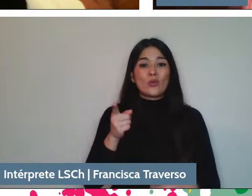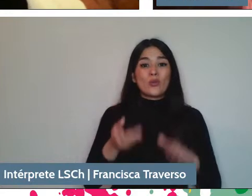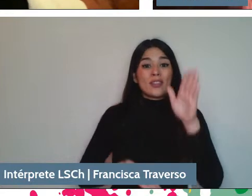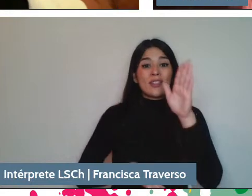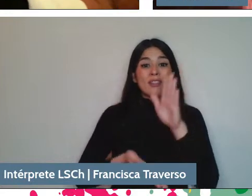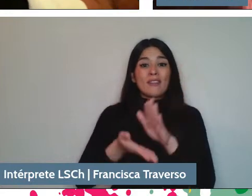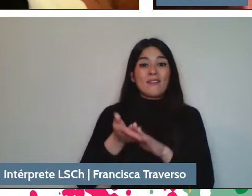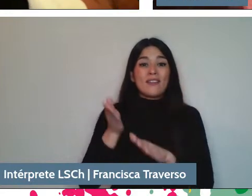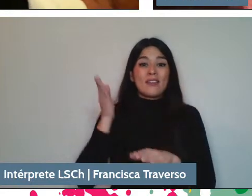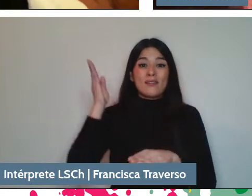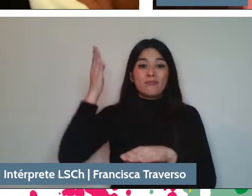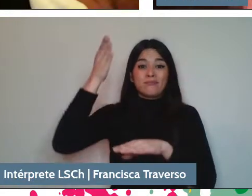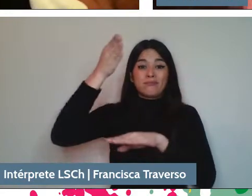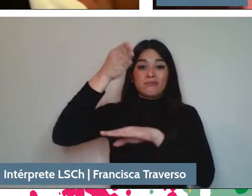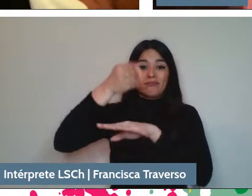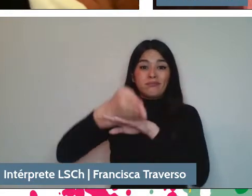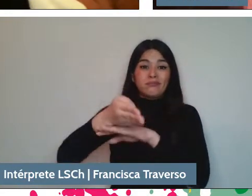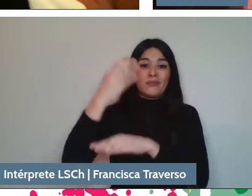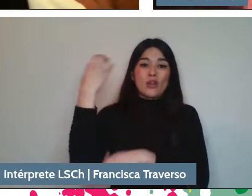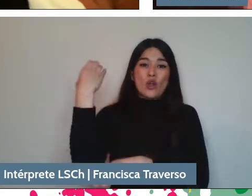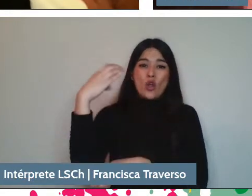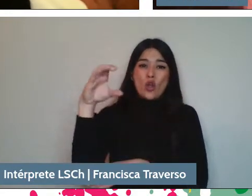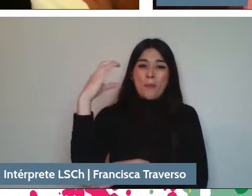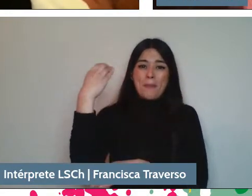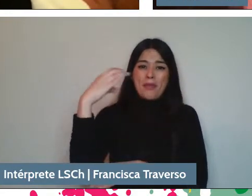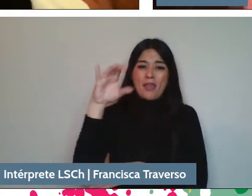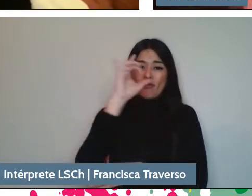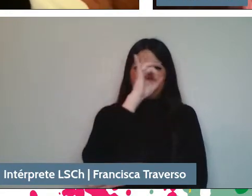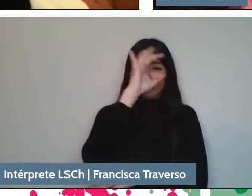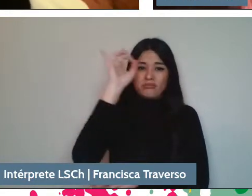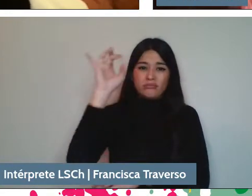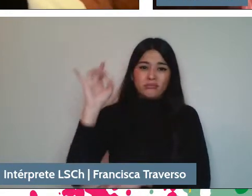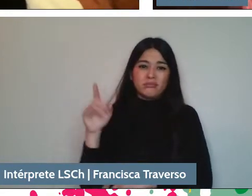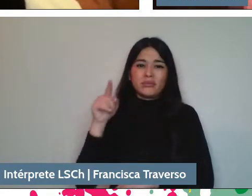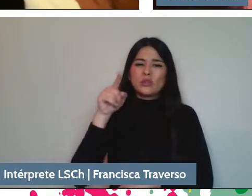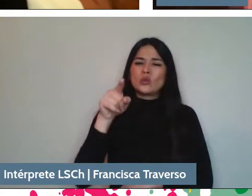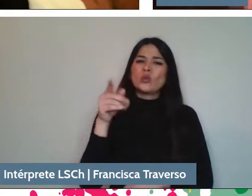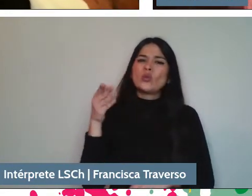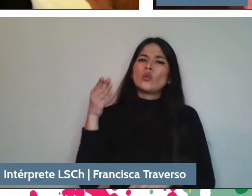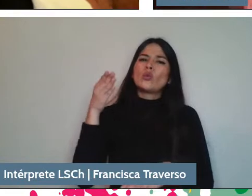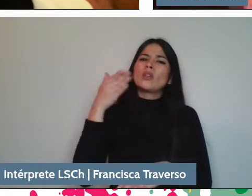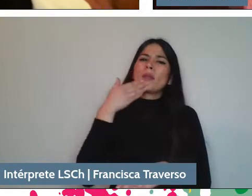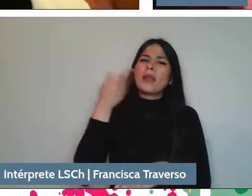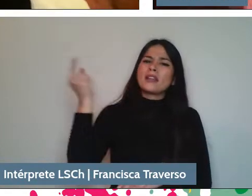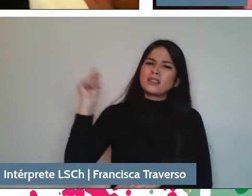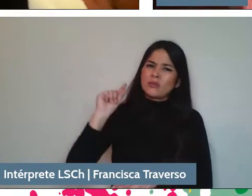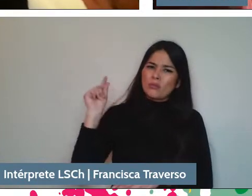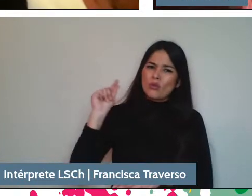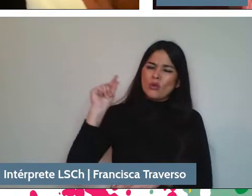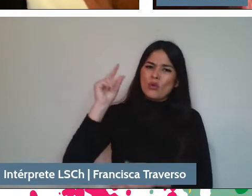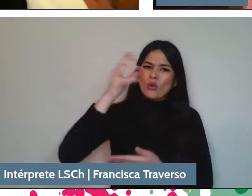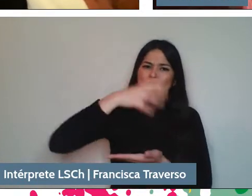del que vienes también llegando hace poco. Estuviste en Bogotá hace poco, pero también me llamó mucho la atención